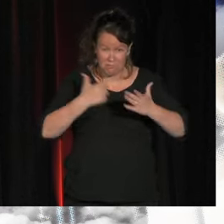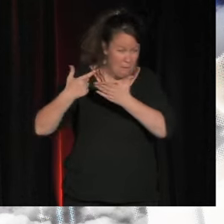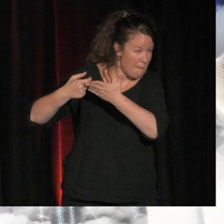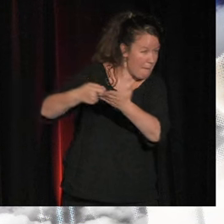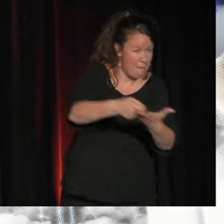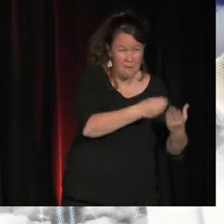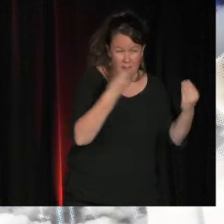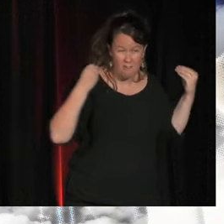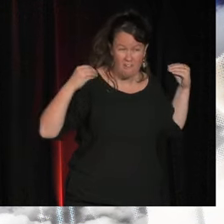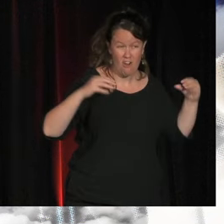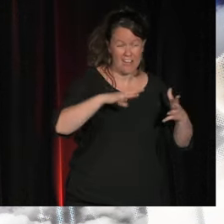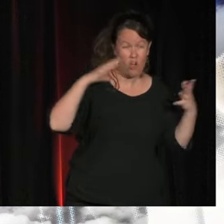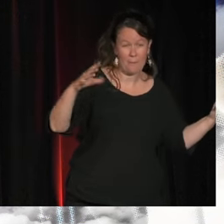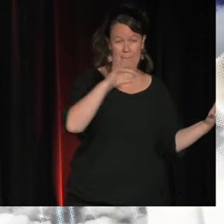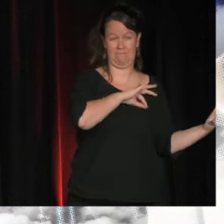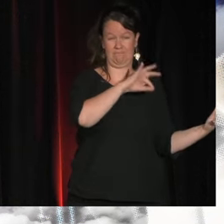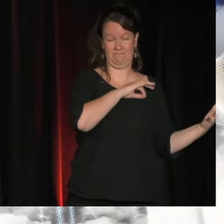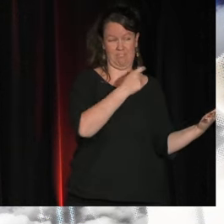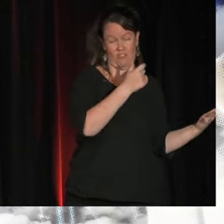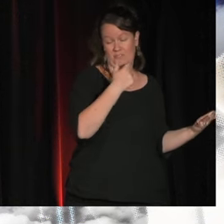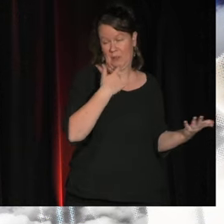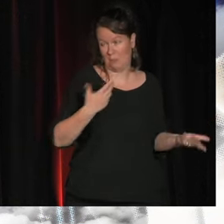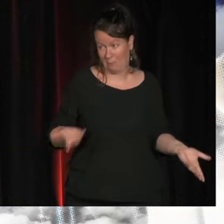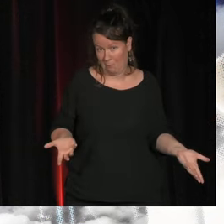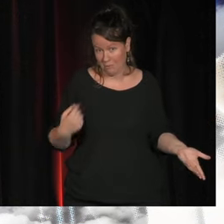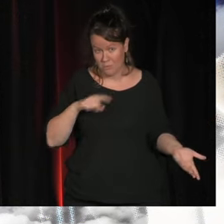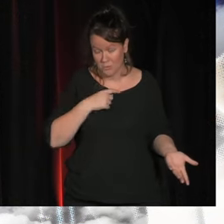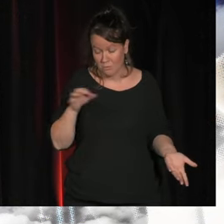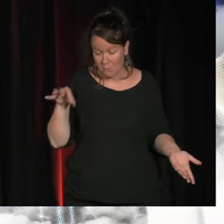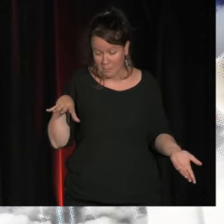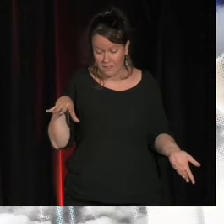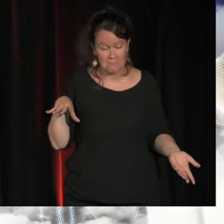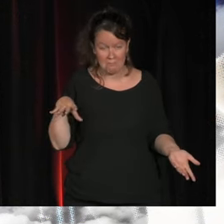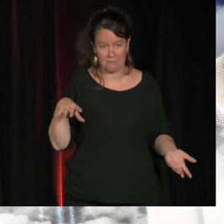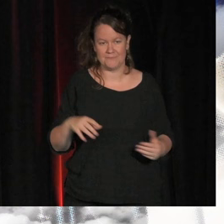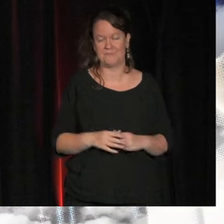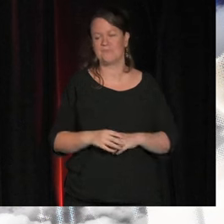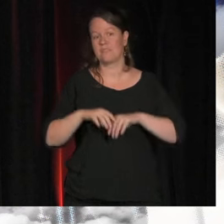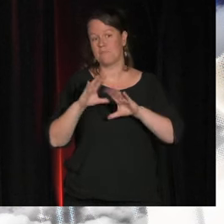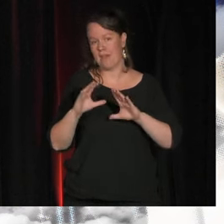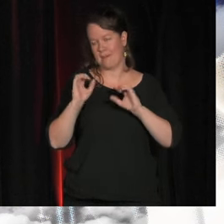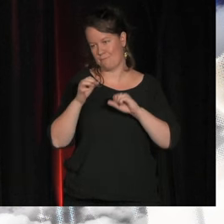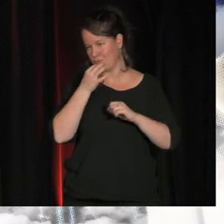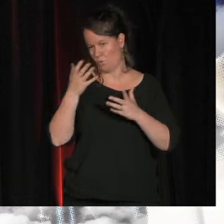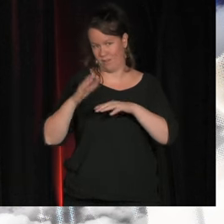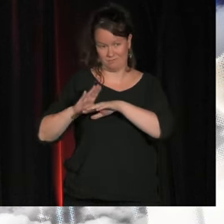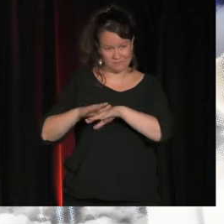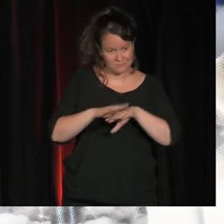La seule chose malheureusement à laquelle on peut faire confiance, c'est que quand ils font des bêtises, les jeux avec des Overwatch,